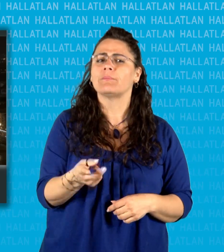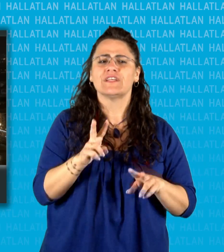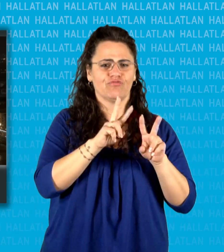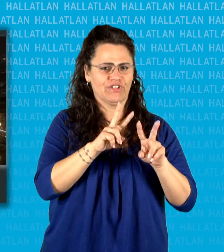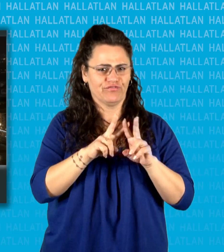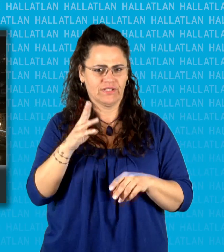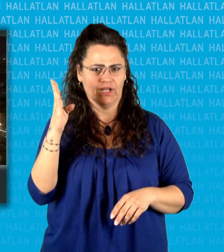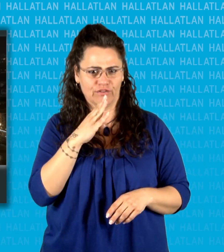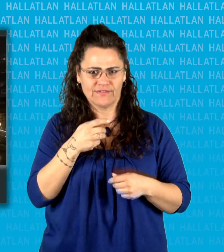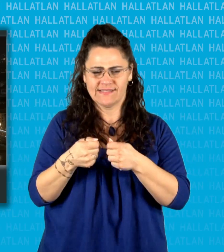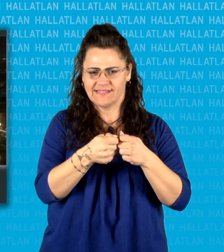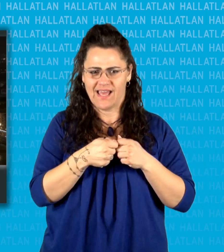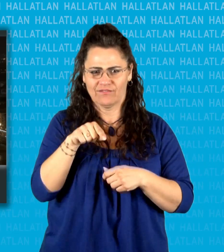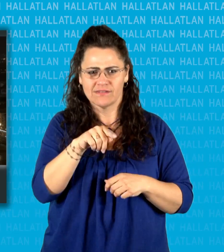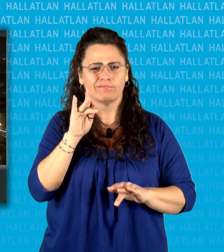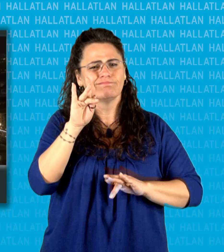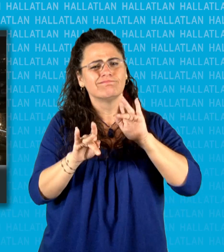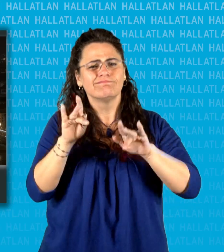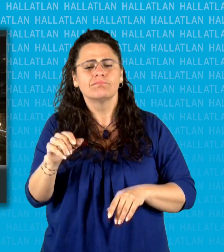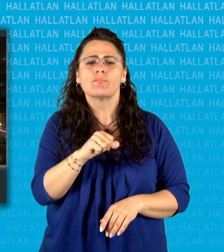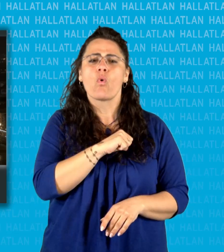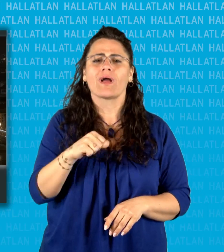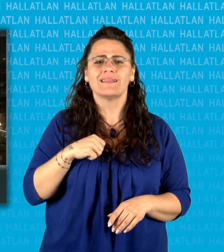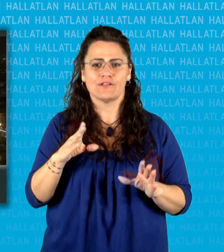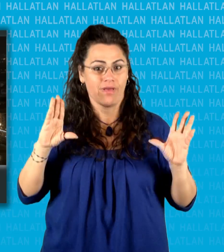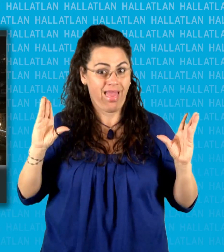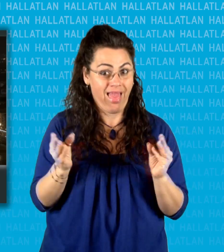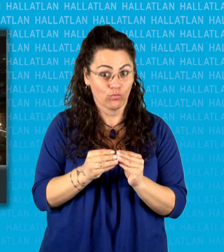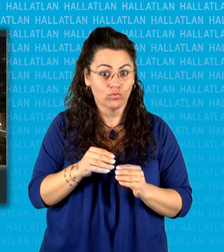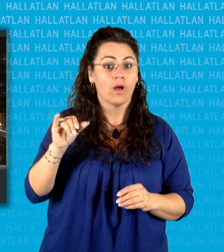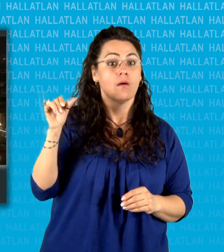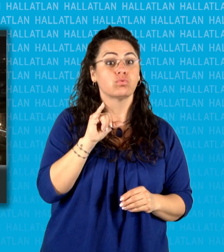Ezzel egy időben a szervezet néhány önkéntesével